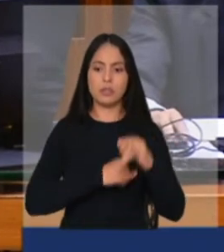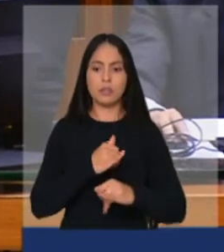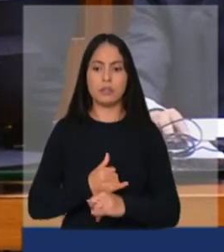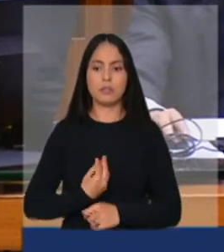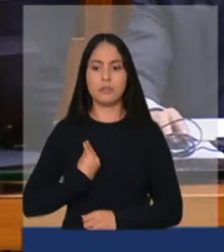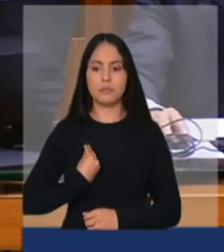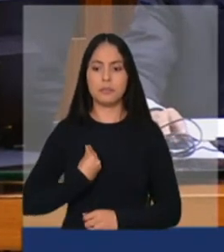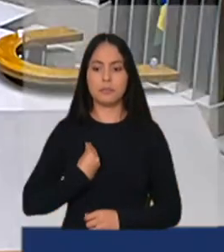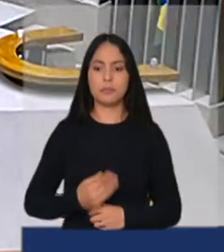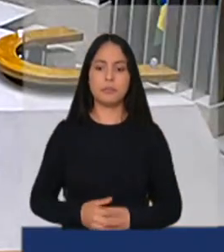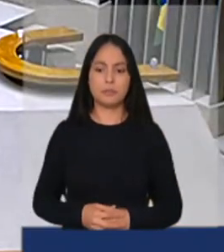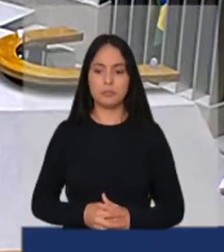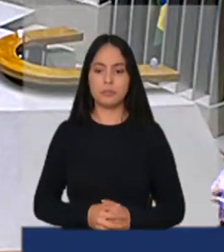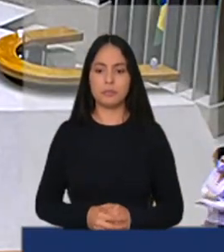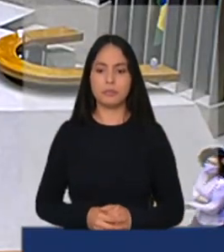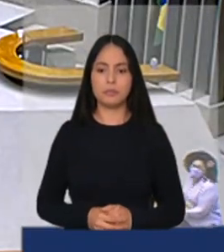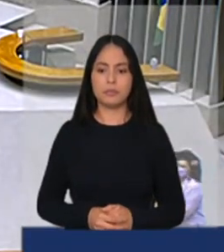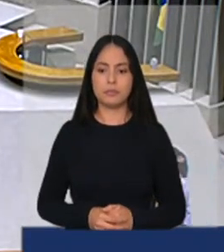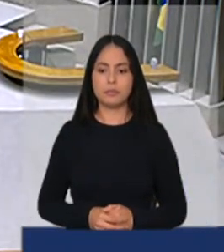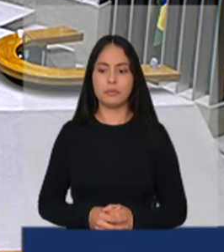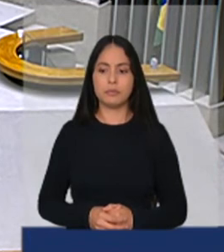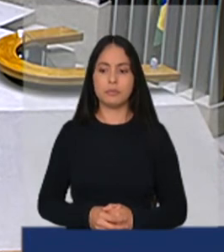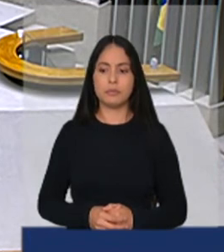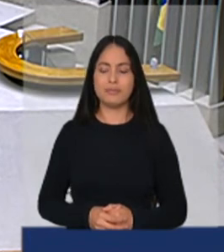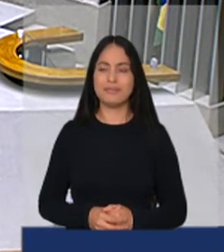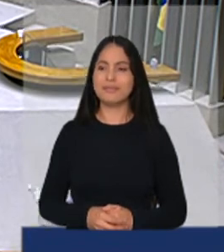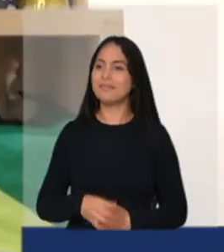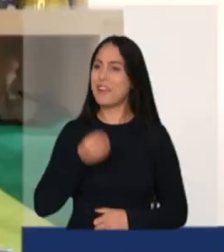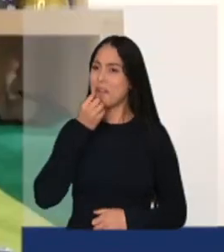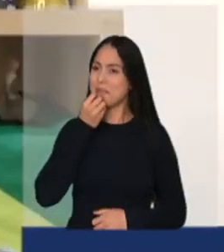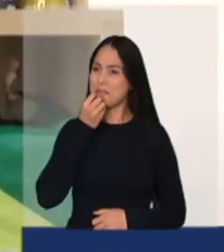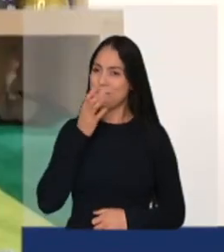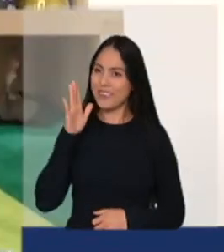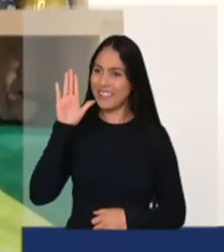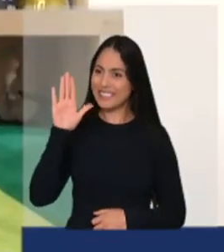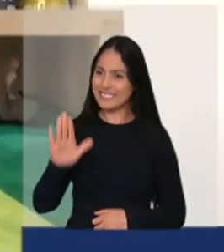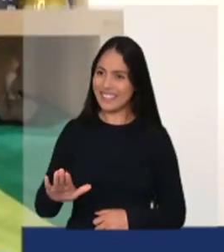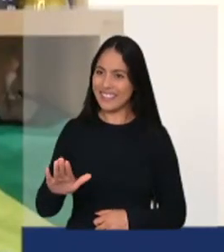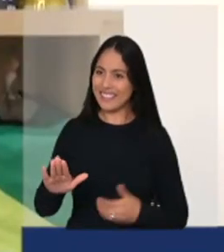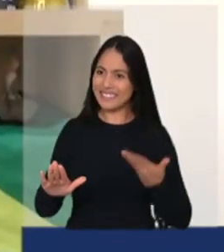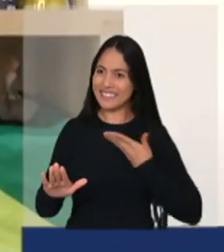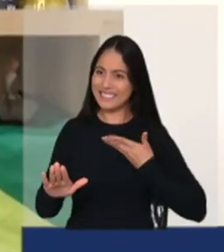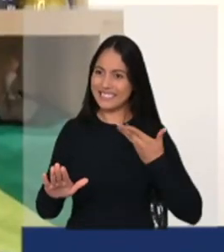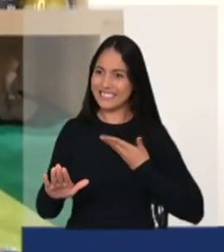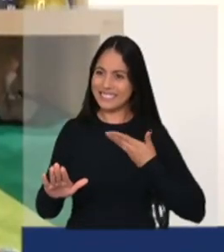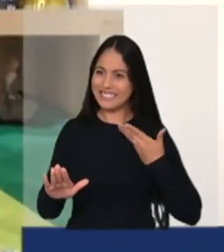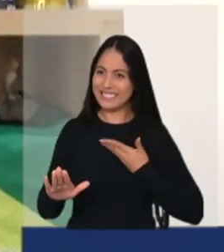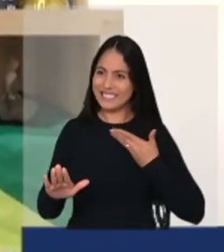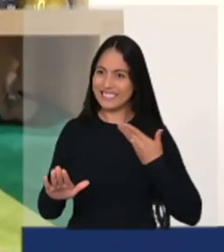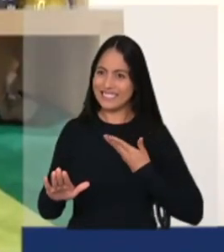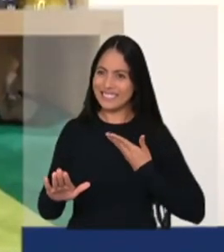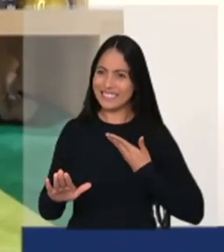EMIGRANTE EM GARANTIR A DEMOCRACIA. [PRESIDENTE]: MUITO OBRIGADA DEPUTADA. COM A PALAVRA, ALÊSILVA, ATRAVÀS